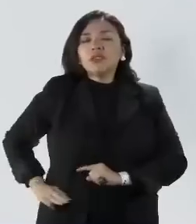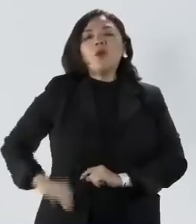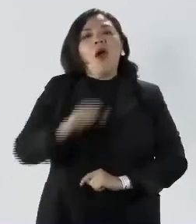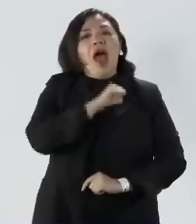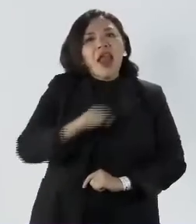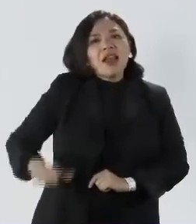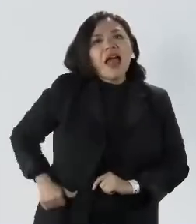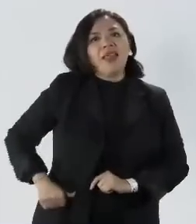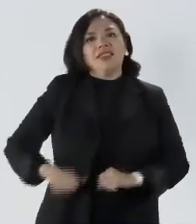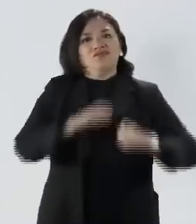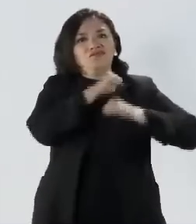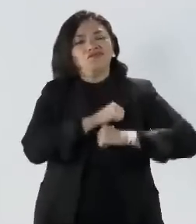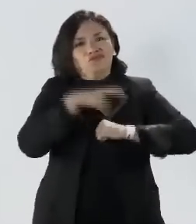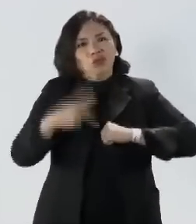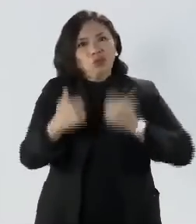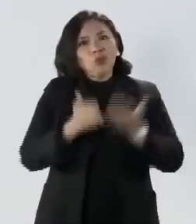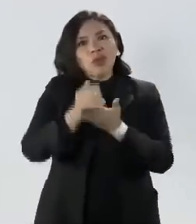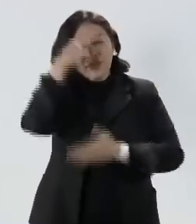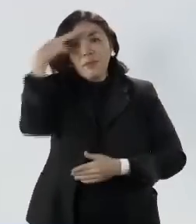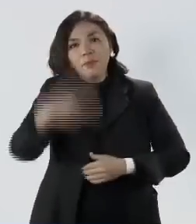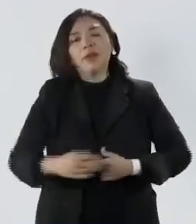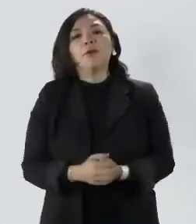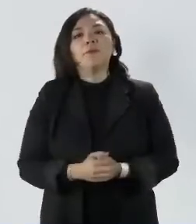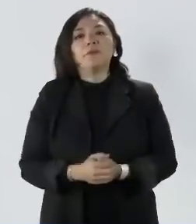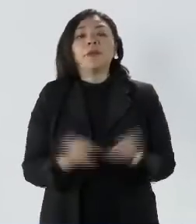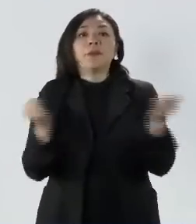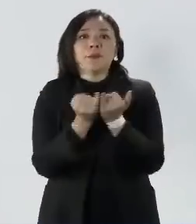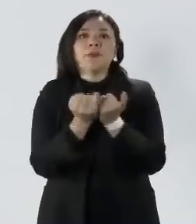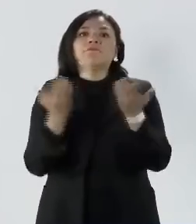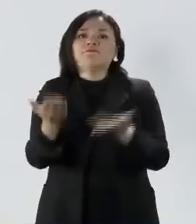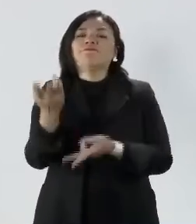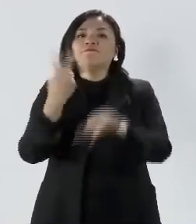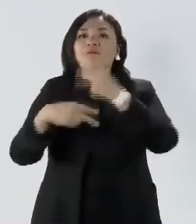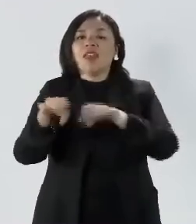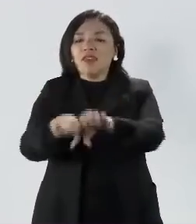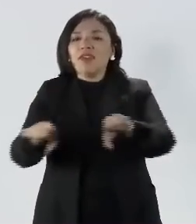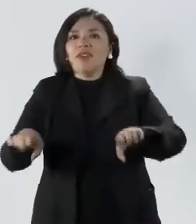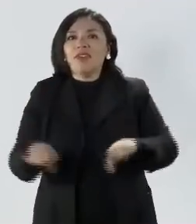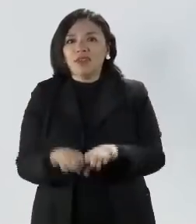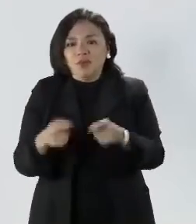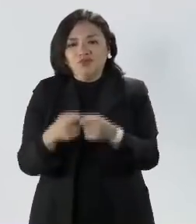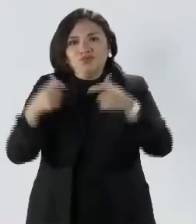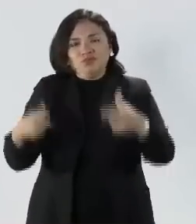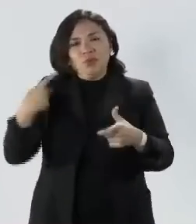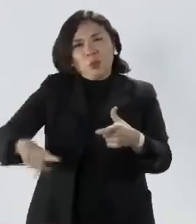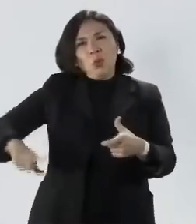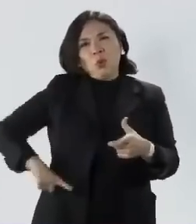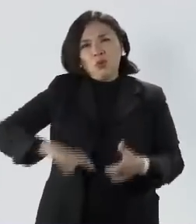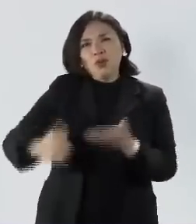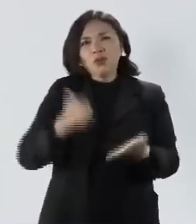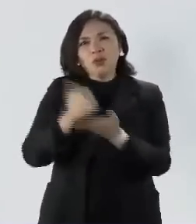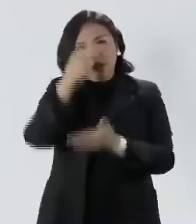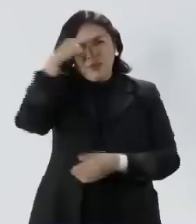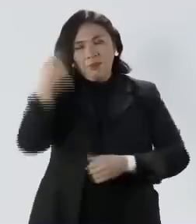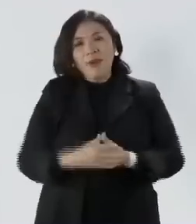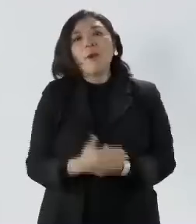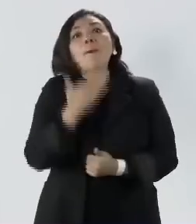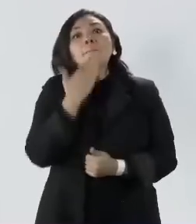alcaldías trabajadores capitalinos y simpatizantes morenistas buscaban Escuchar en vivo y en directo